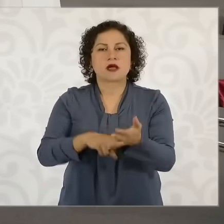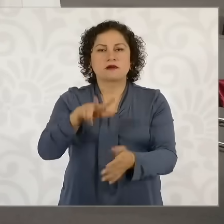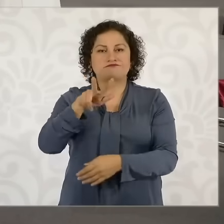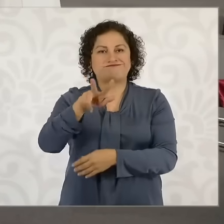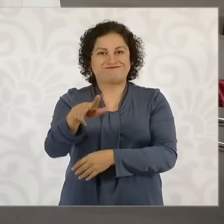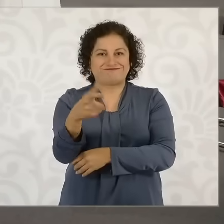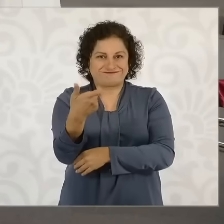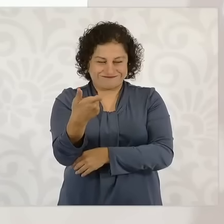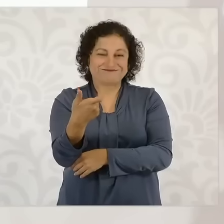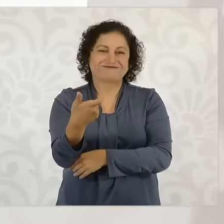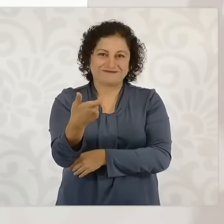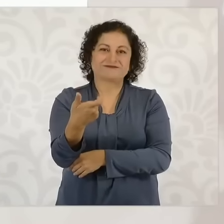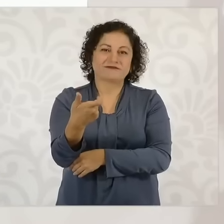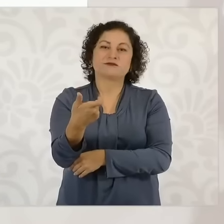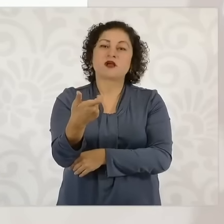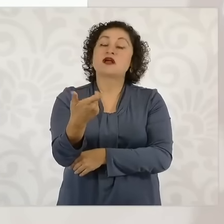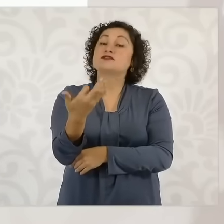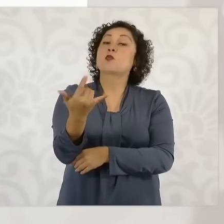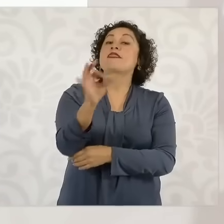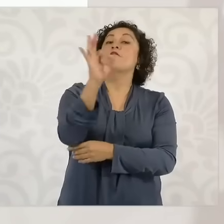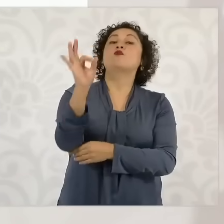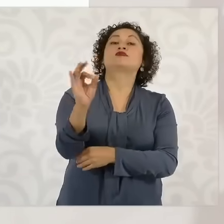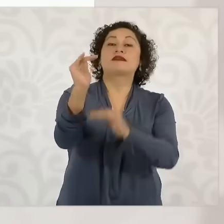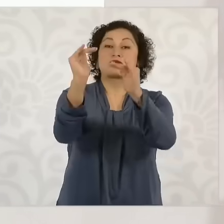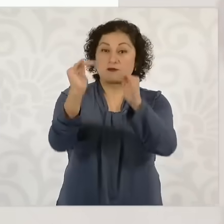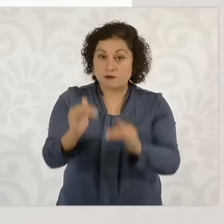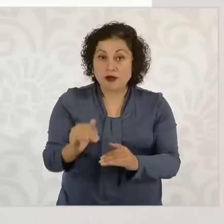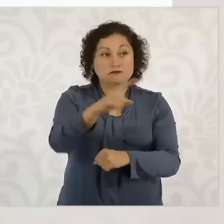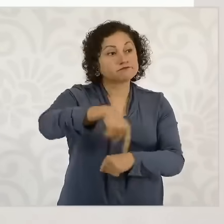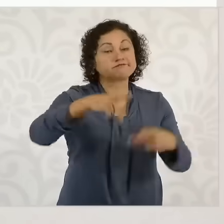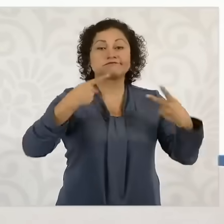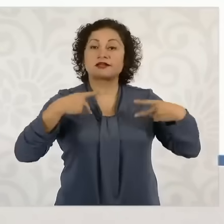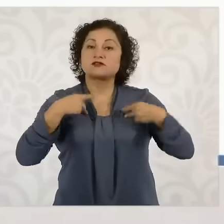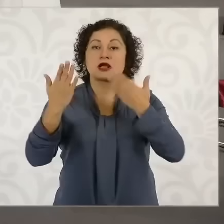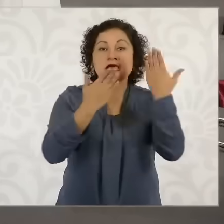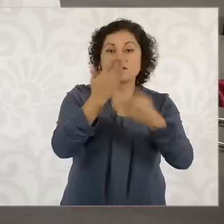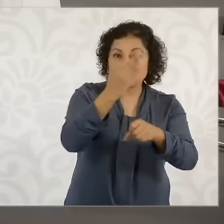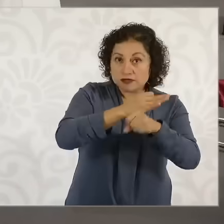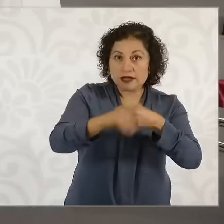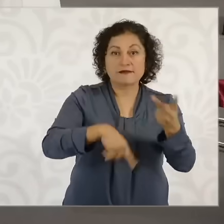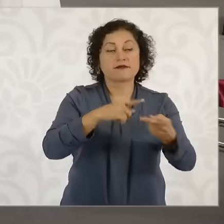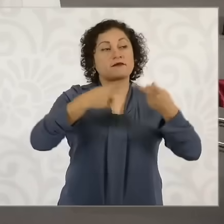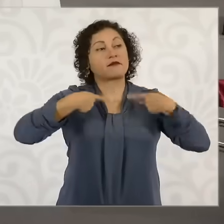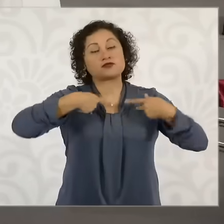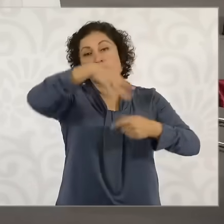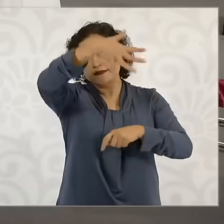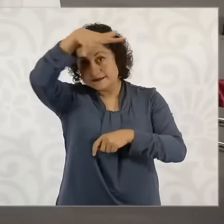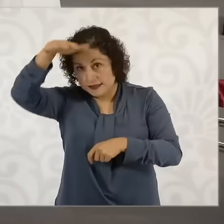y ofreceremos un descuento del 50% estudiantes, personas de la tercera edad y también personas de